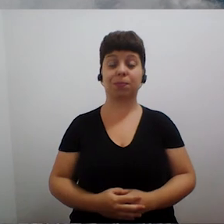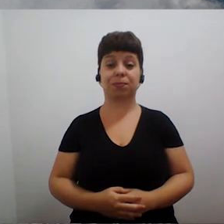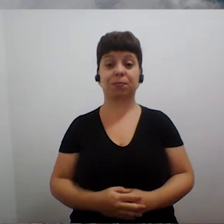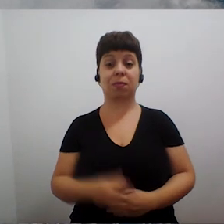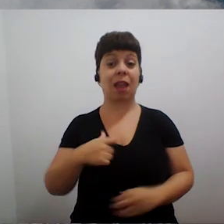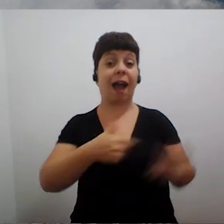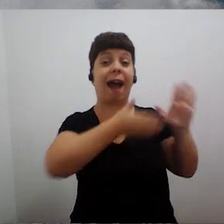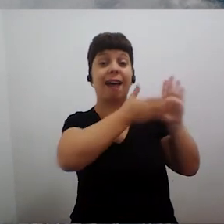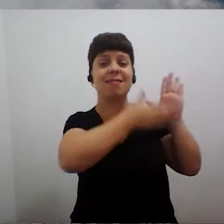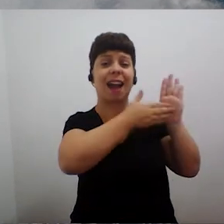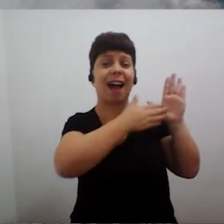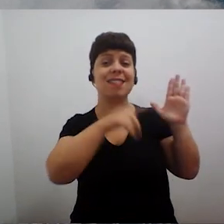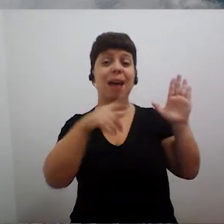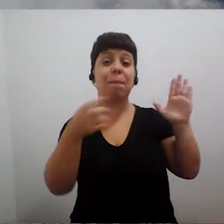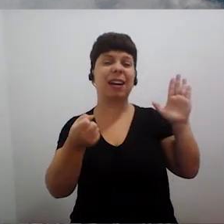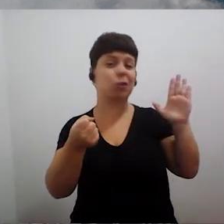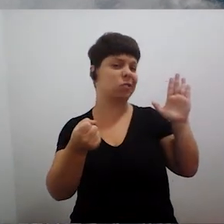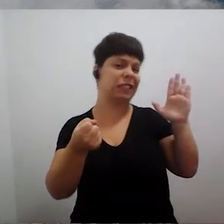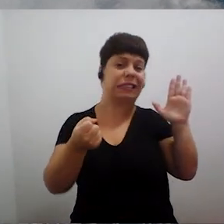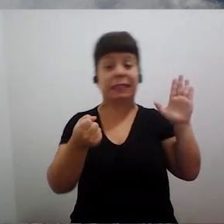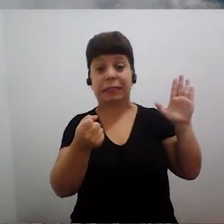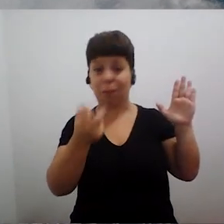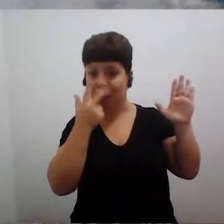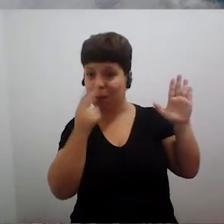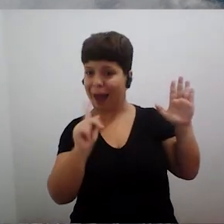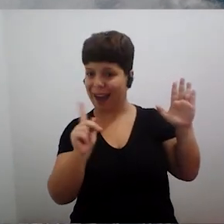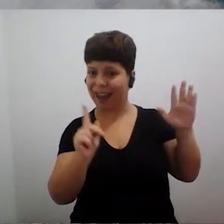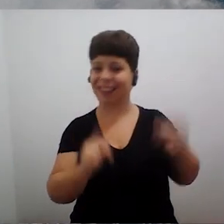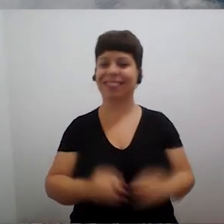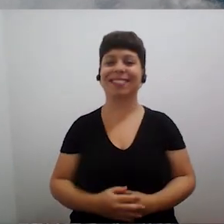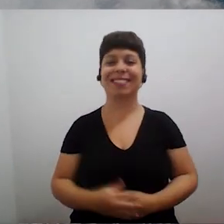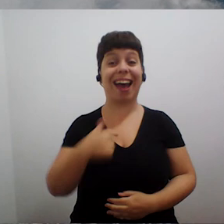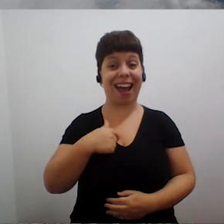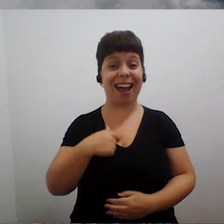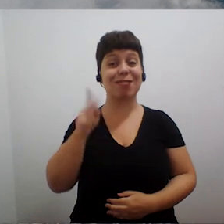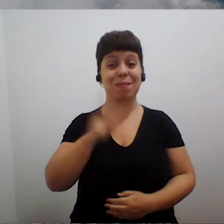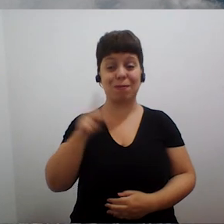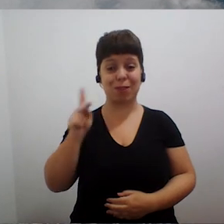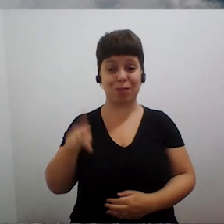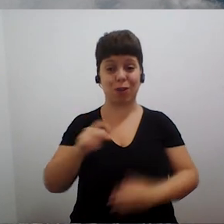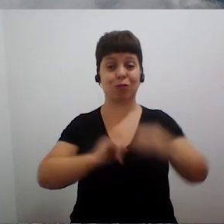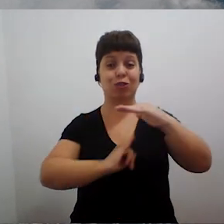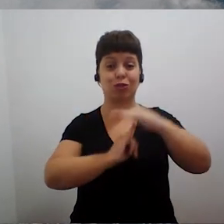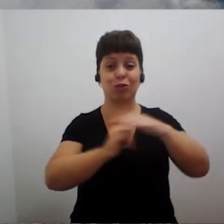Atrás de mim tem uma parede branca, que não parece muito branca. Eu sou professor do Instituto Oceanográfico da